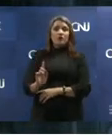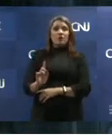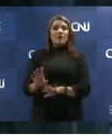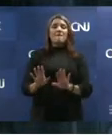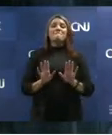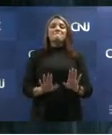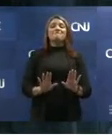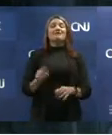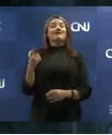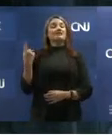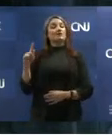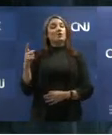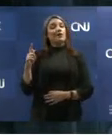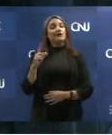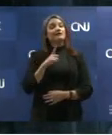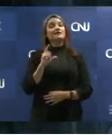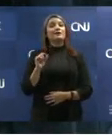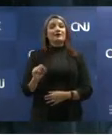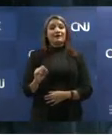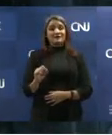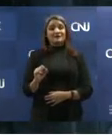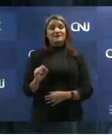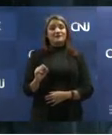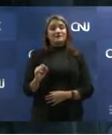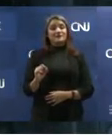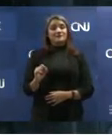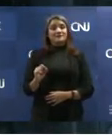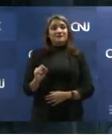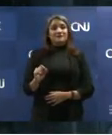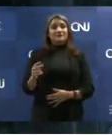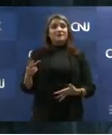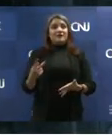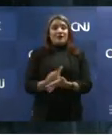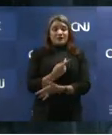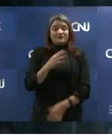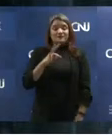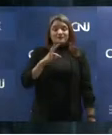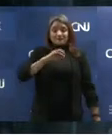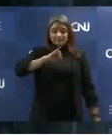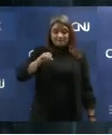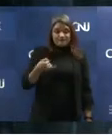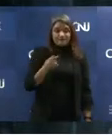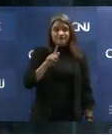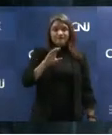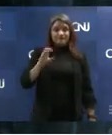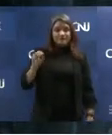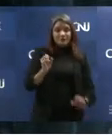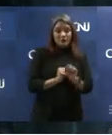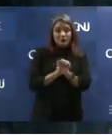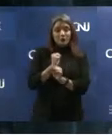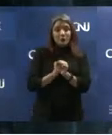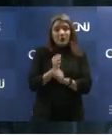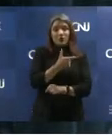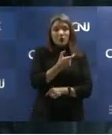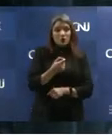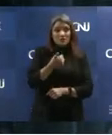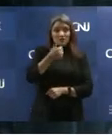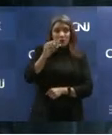que especificamente o TJ de Goiás. Em 2018 teve exatamente essa mesma situação